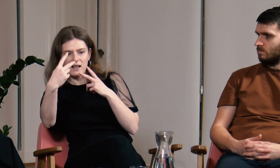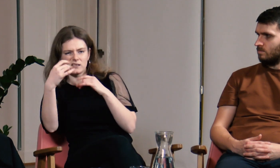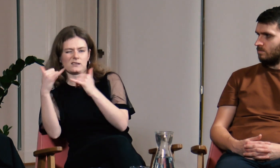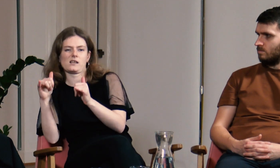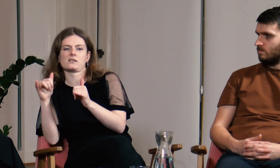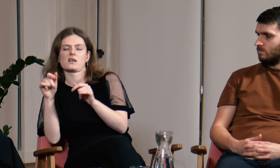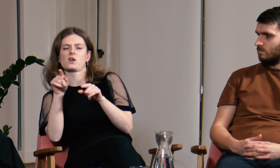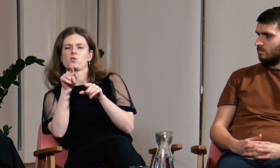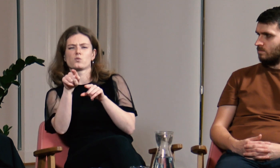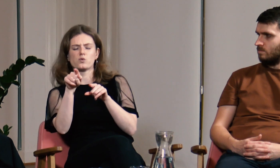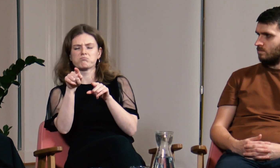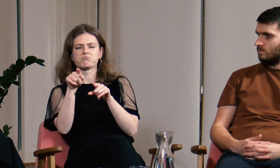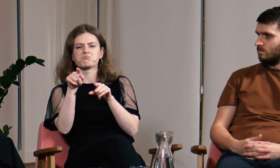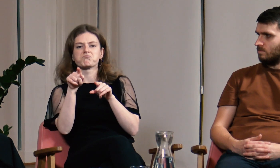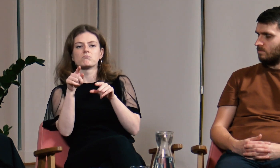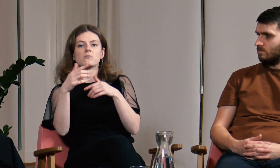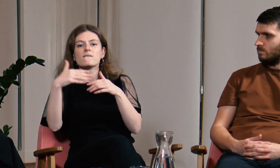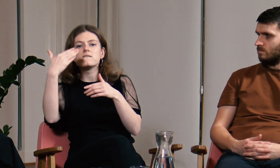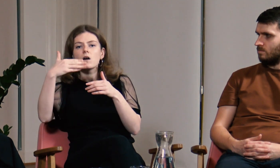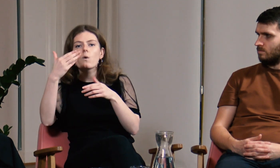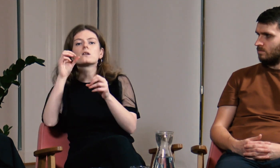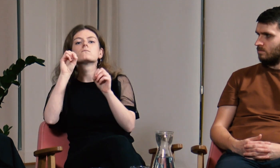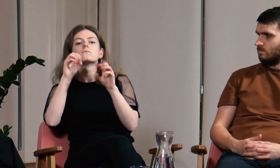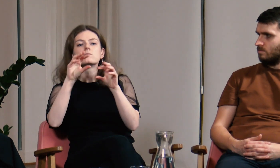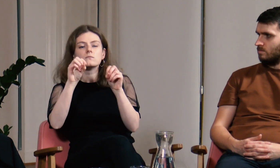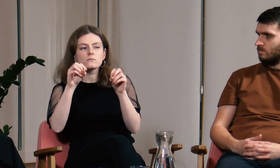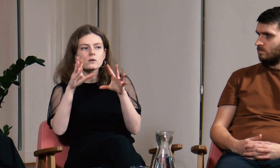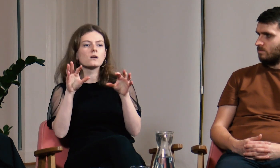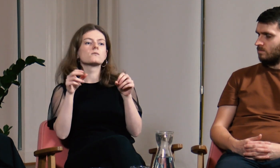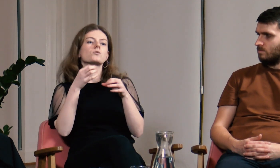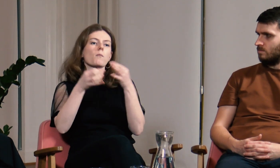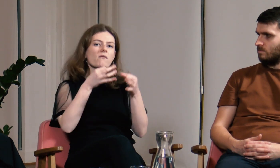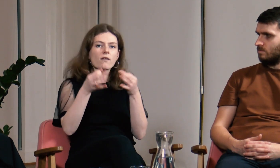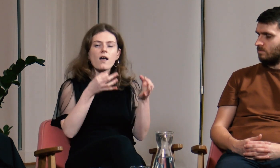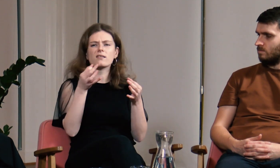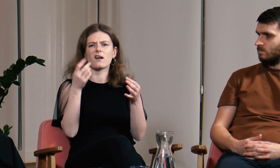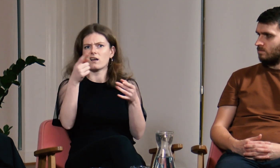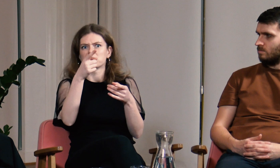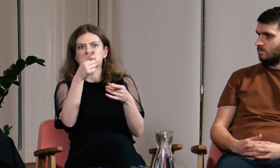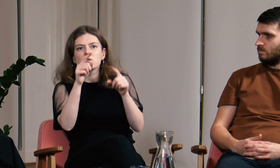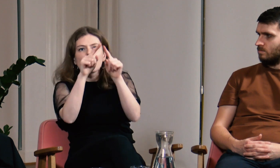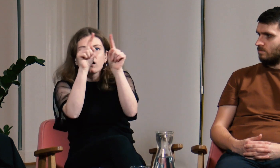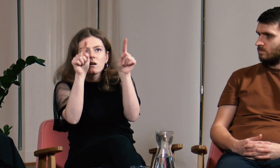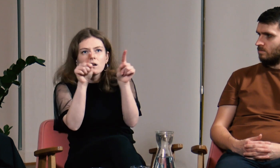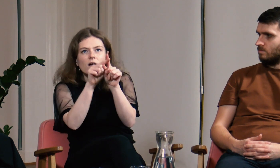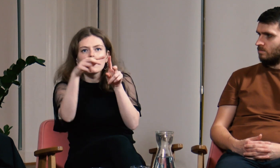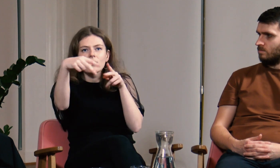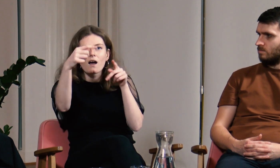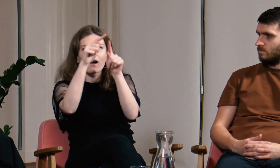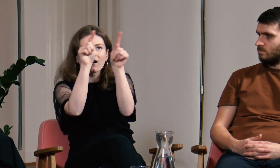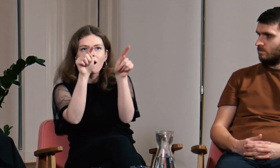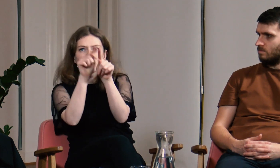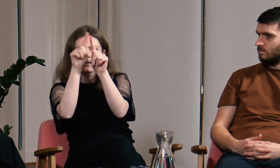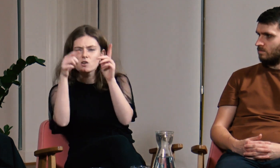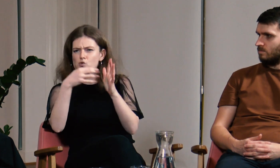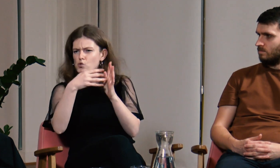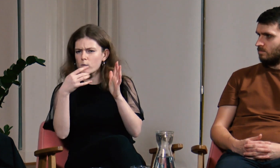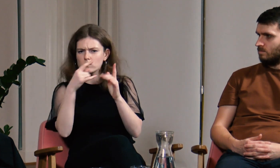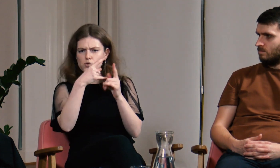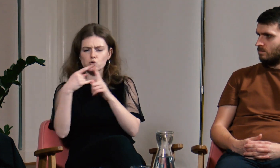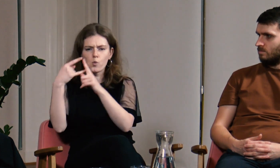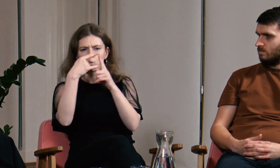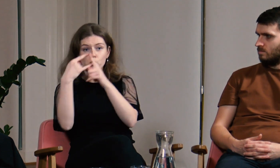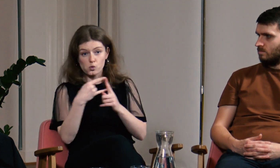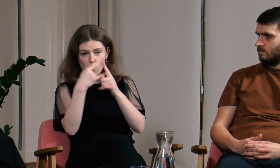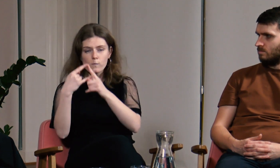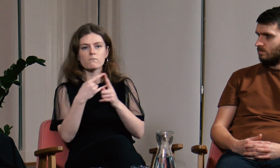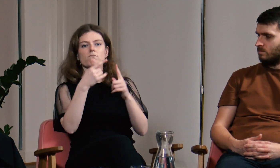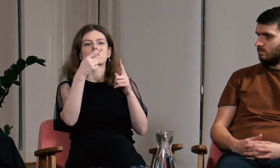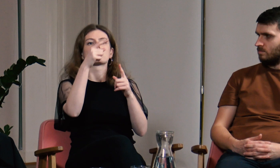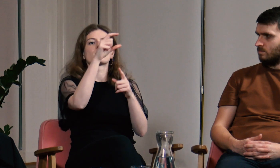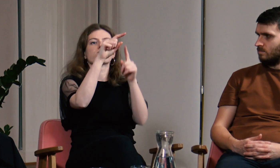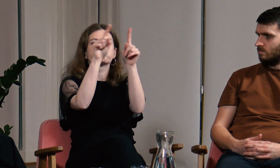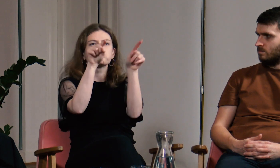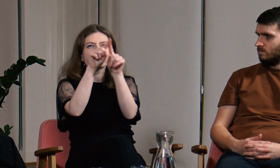a inna na zdalnych - wykładowcy, profesorowie prowadzą zajęcia i widzę ich w małym okienku na zoomie.